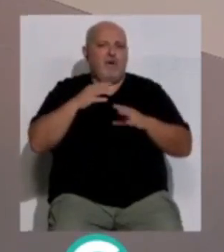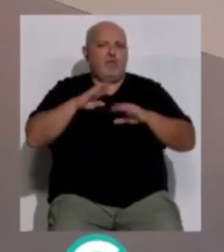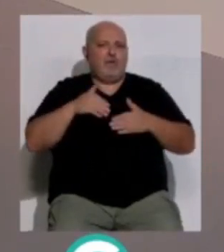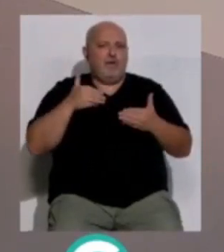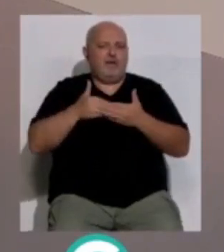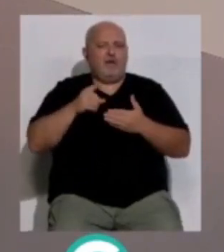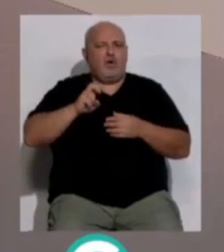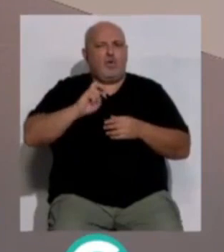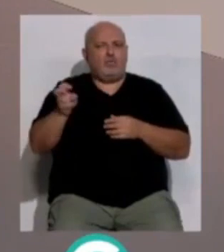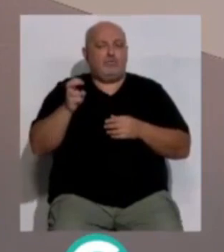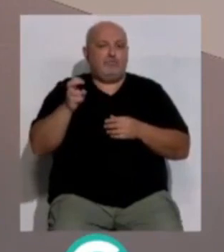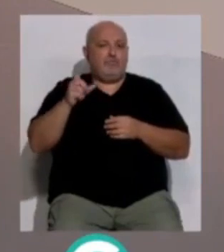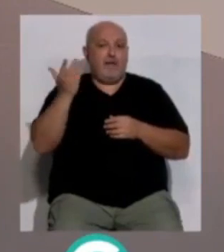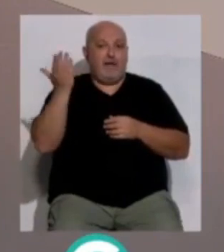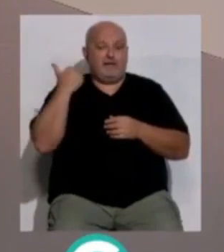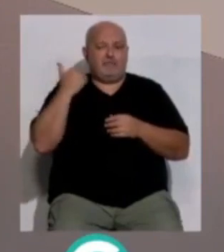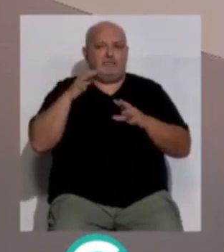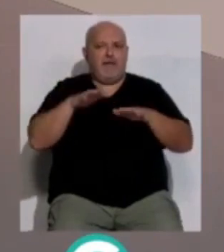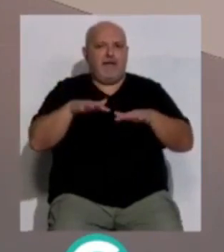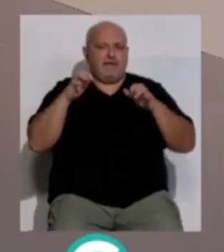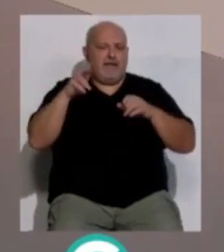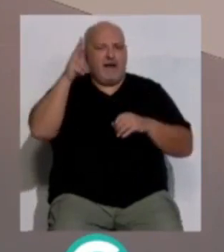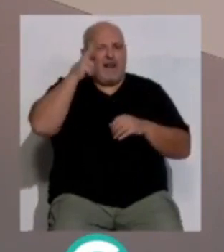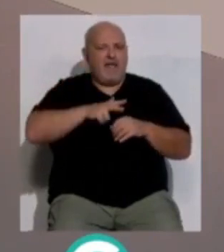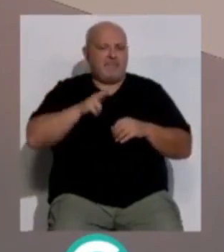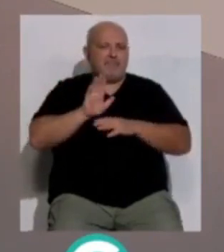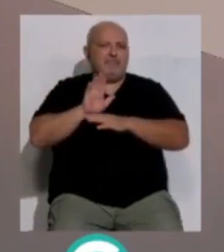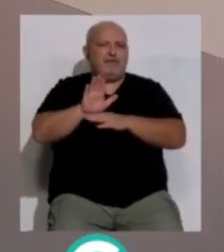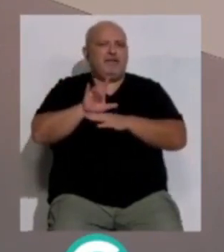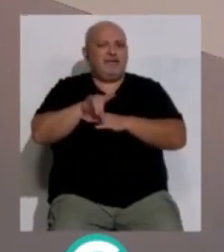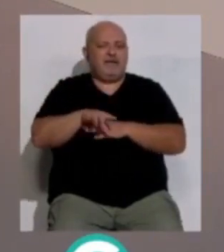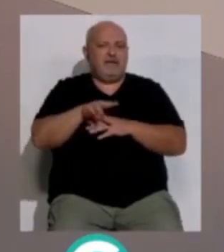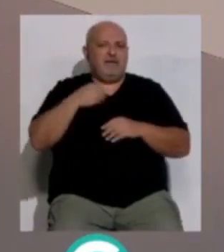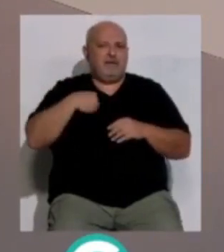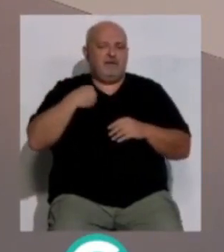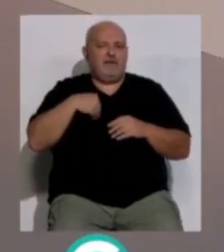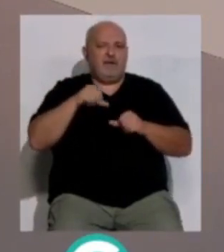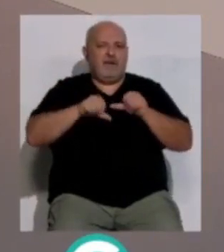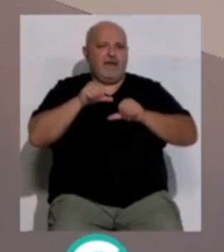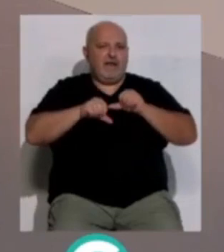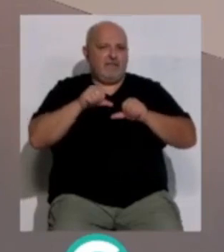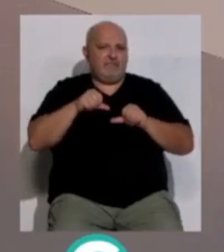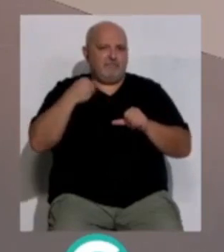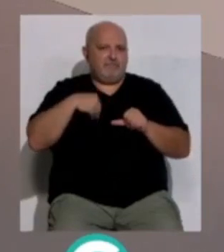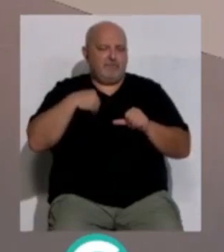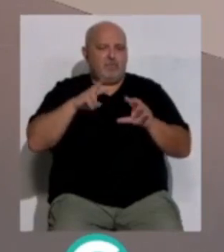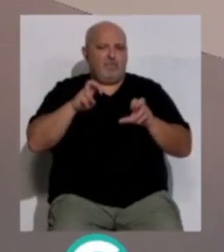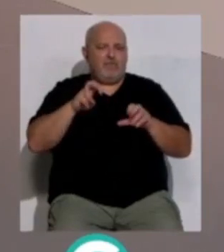hablamos también de que ayer en un acto en una gala se presentaba la liga en ese nuevo formato